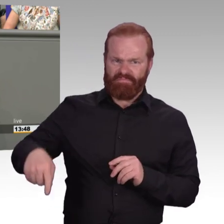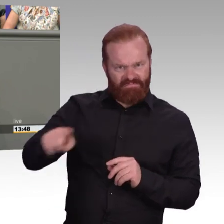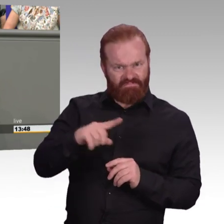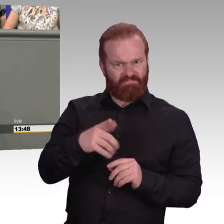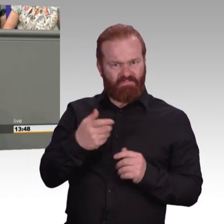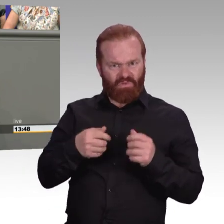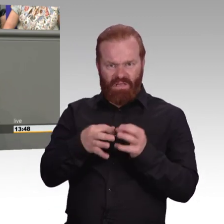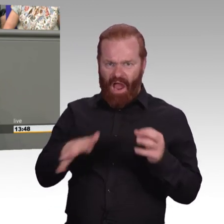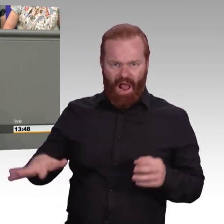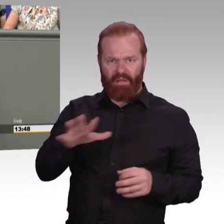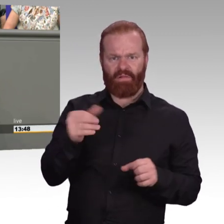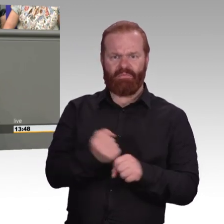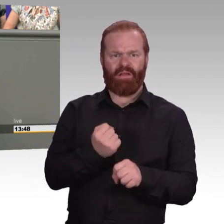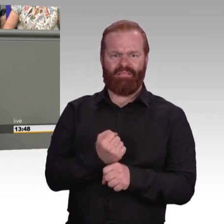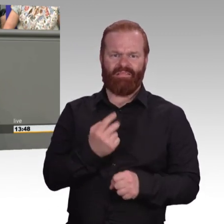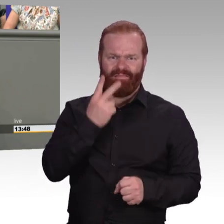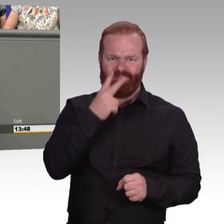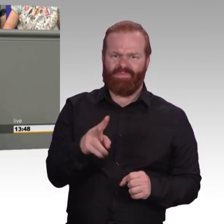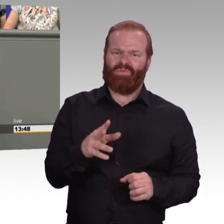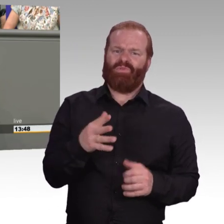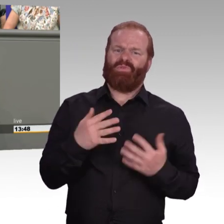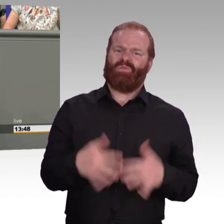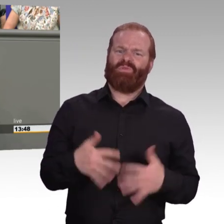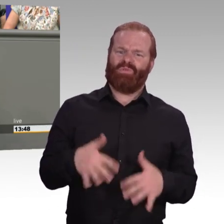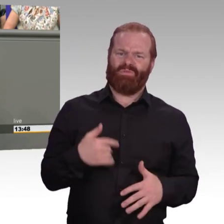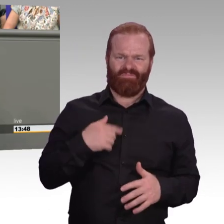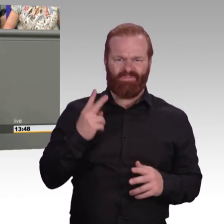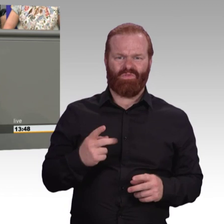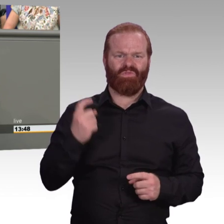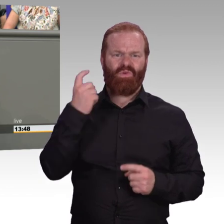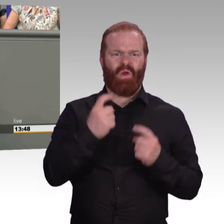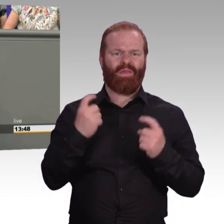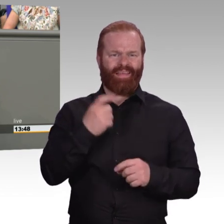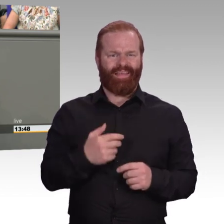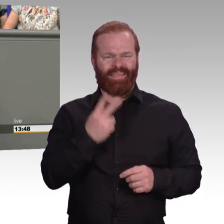gegen ihre Eltern bringen, da machen wir auch nicht mit, meine Damen und Herren. Sie wollen nicht mehr Kinderrechte,